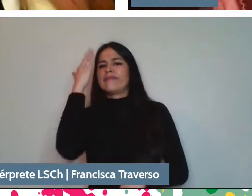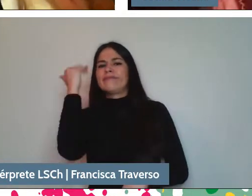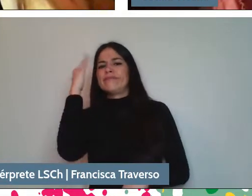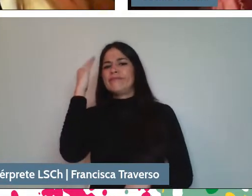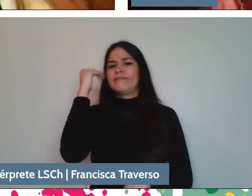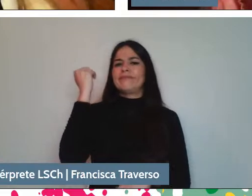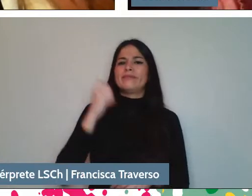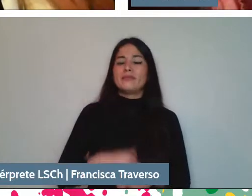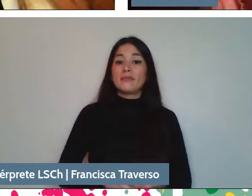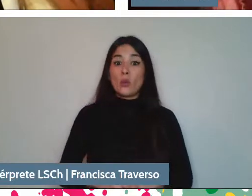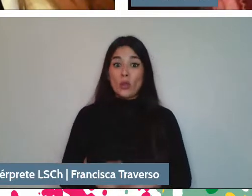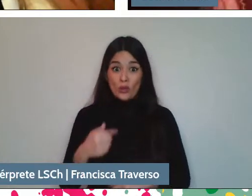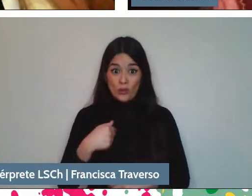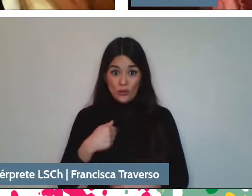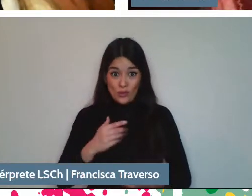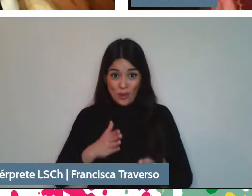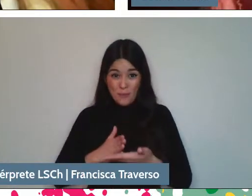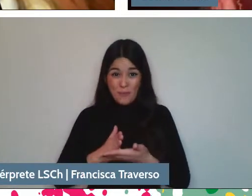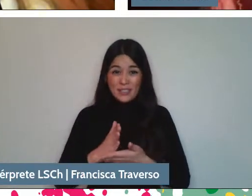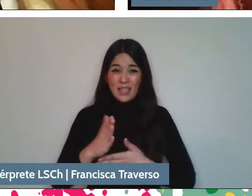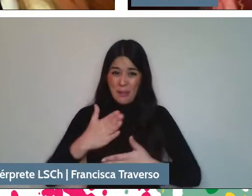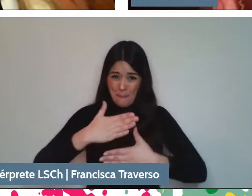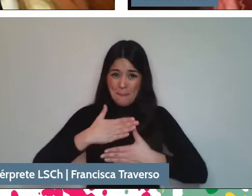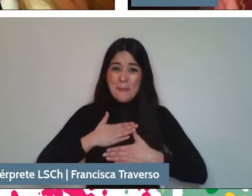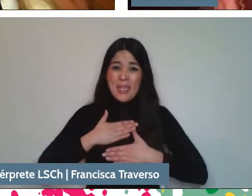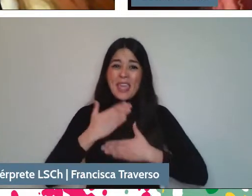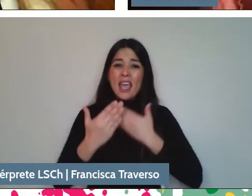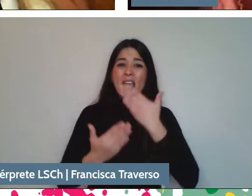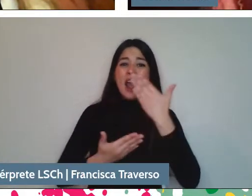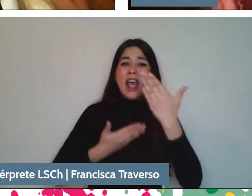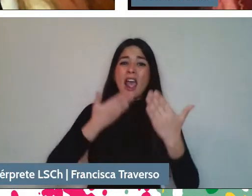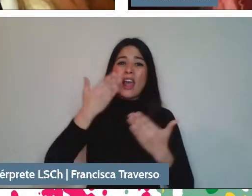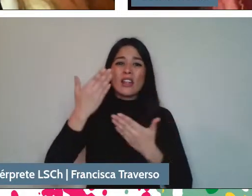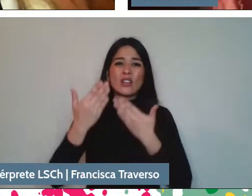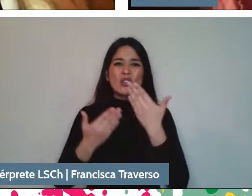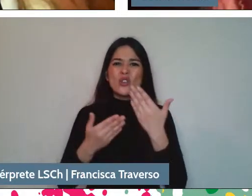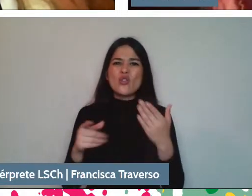Cuando yo empecé con mis cantos, mis cantos no eran como los cantos de ella,